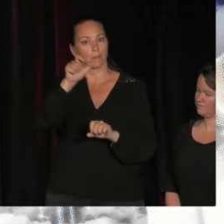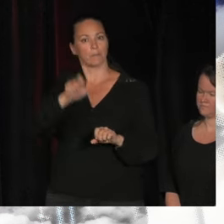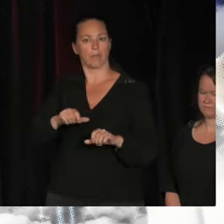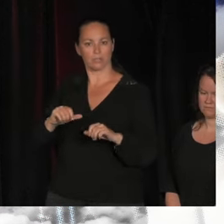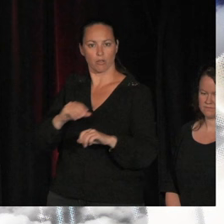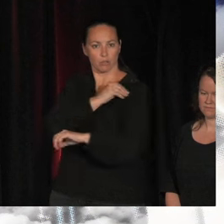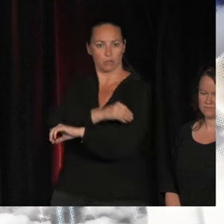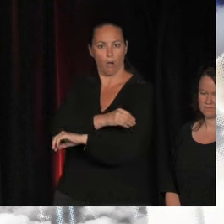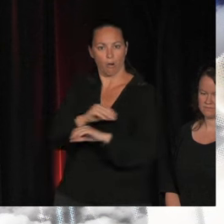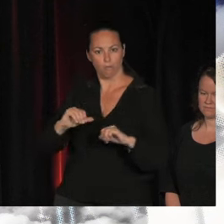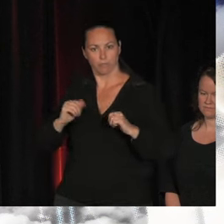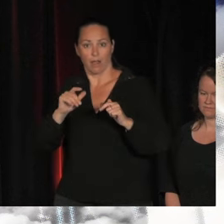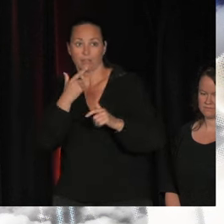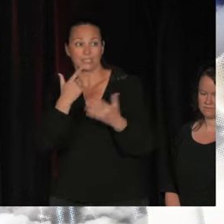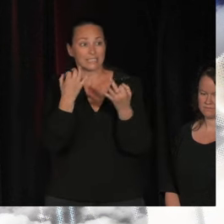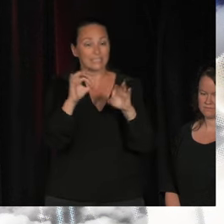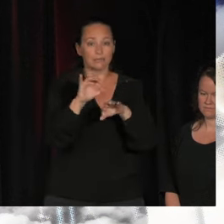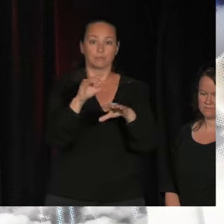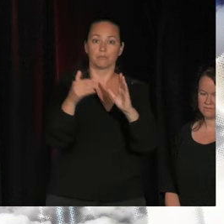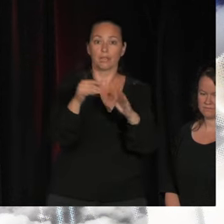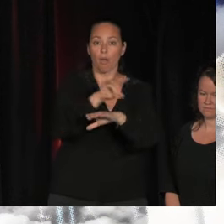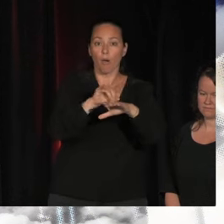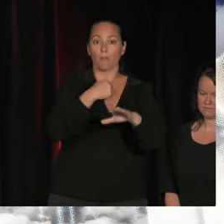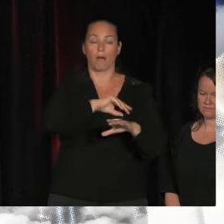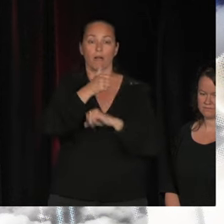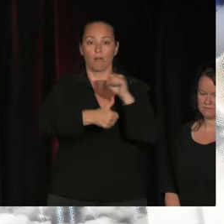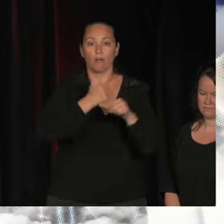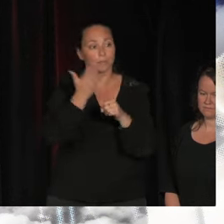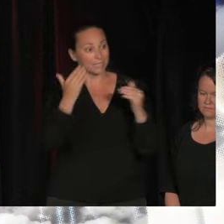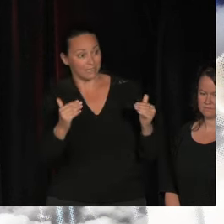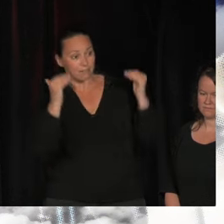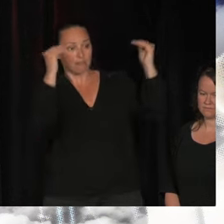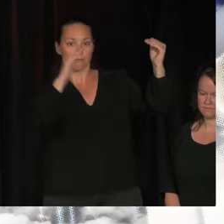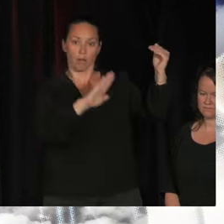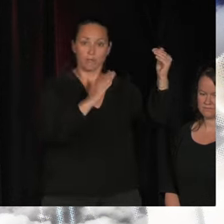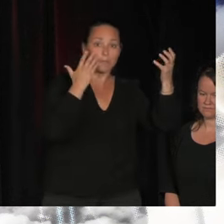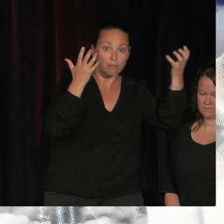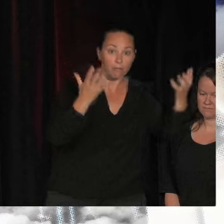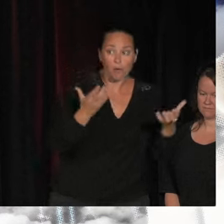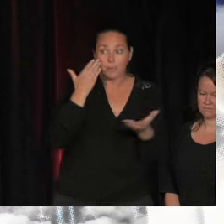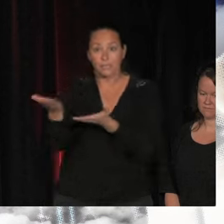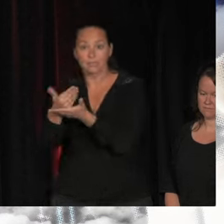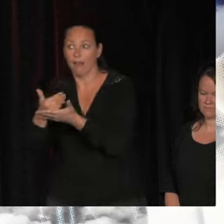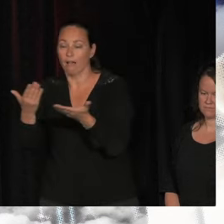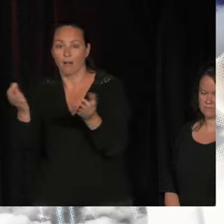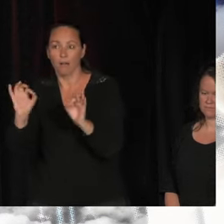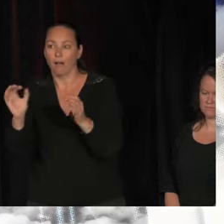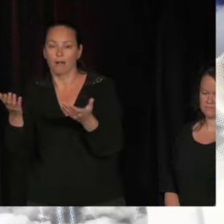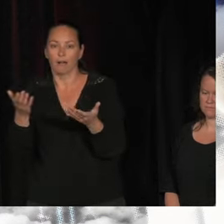athlète e-sportive, c'est à peu près 10 000 heures de jeu par an. Pour arriver à ce niveau-là et si tu n'as pas de revenu à côté, tu ne peux pas, tout simplement, tu ne peux pas passer professionnel